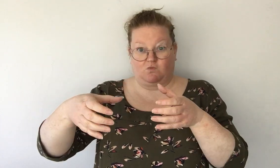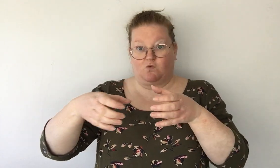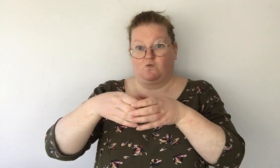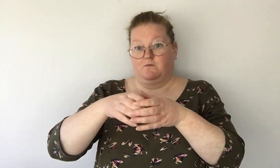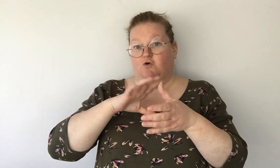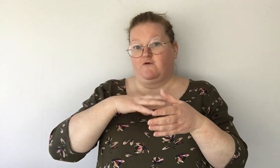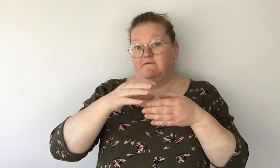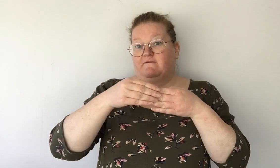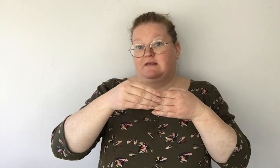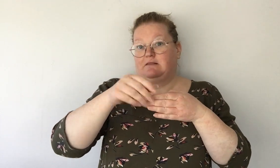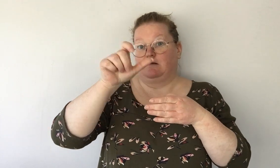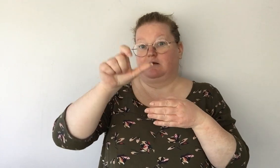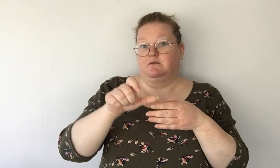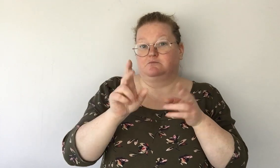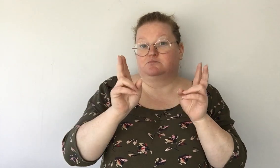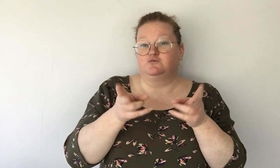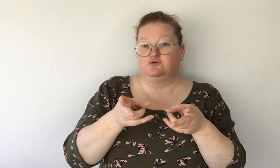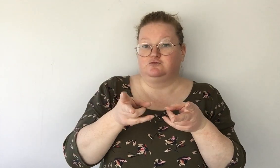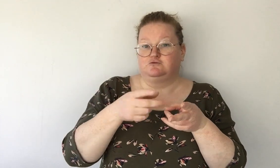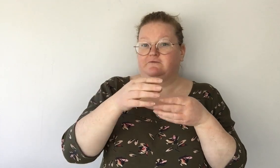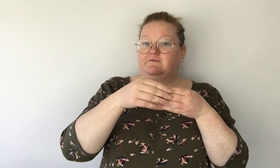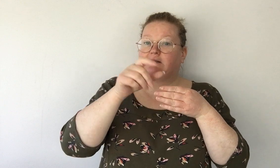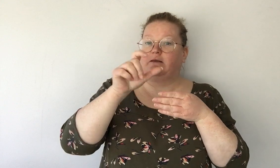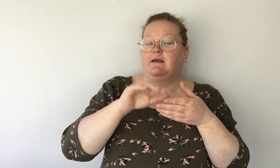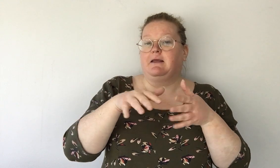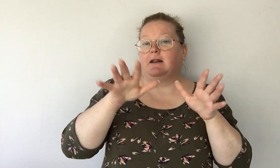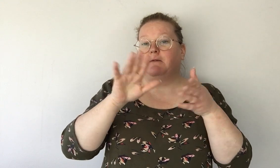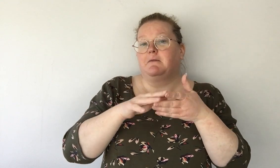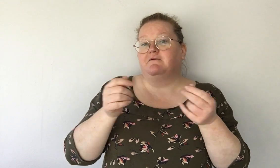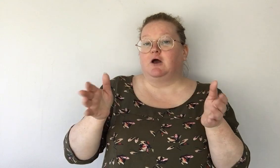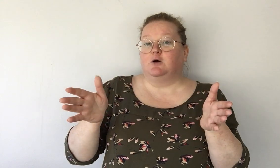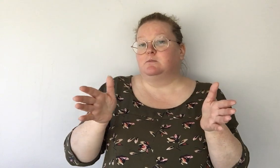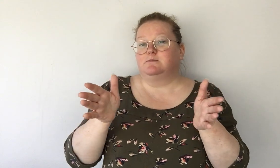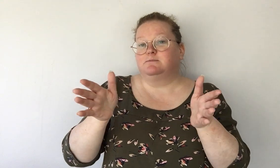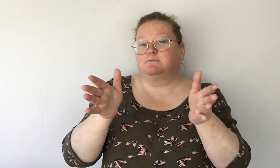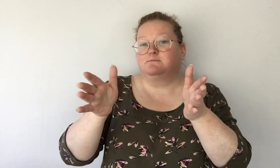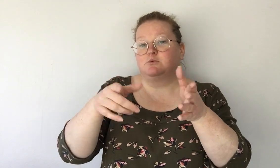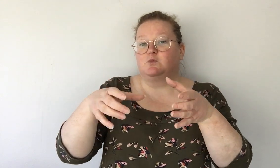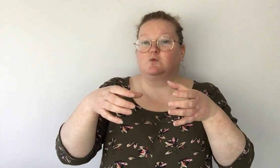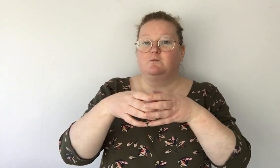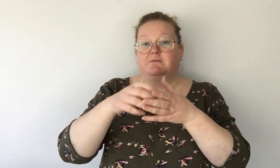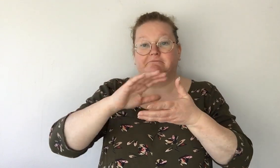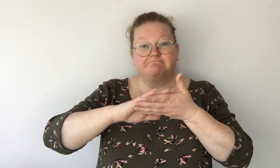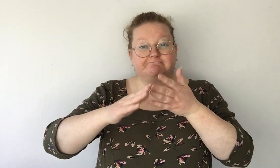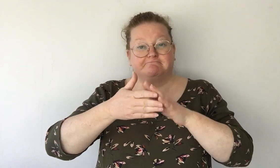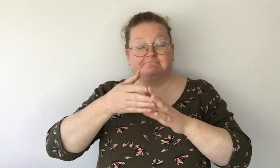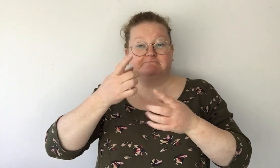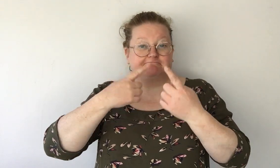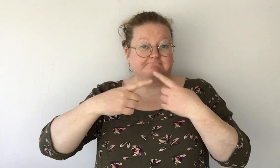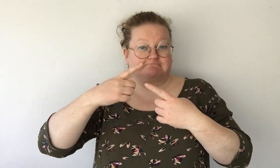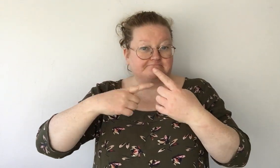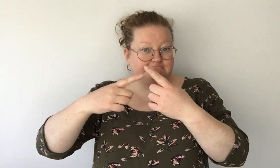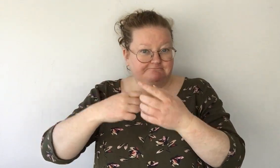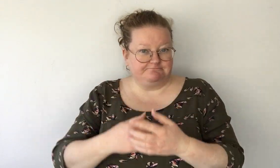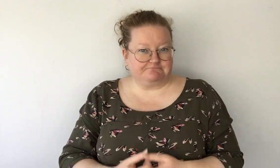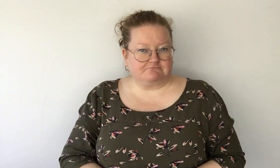Ryhmässä on mukana vetäjä, joka tukee ryhmän keskustelua.